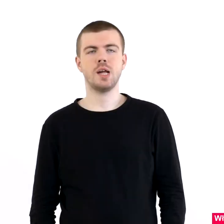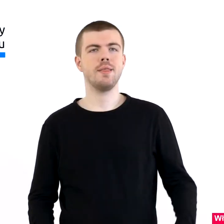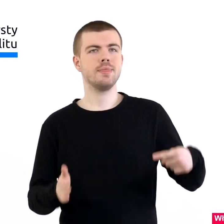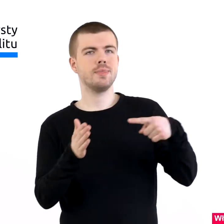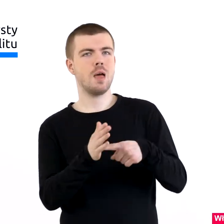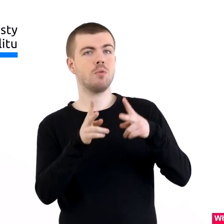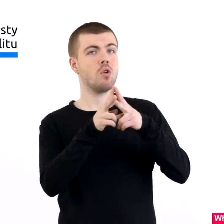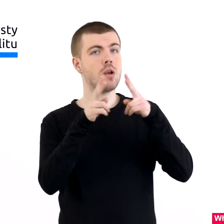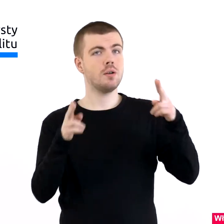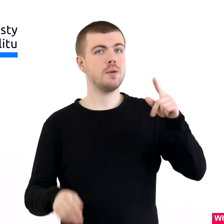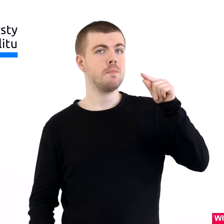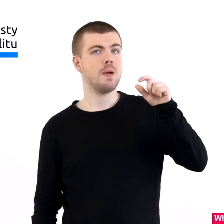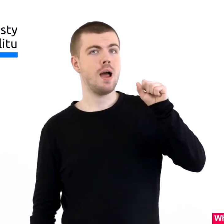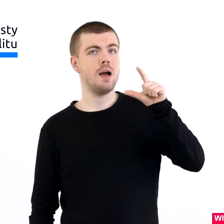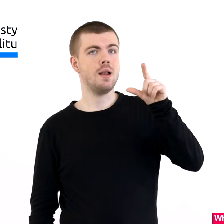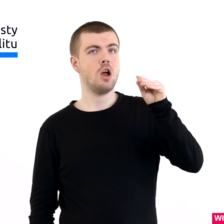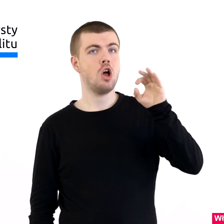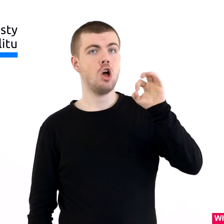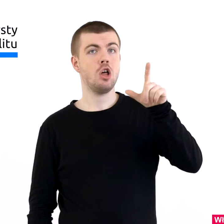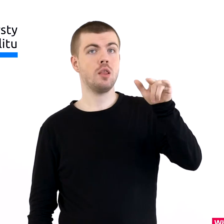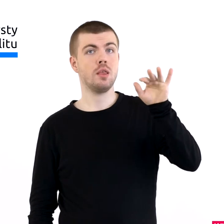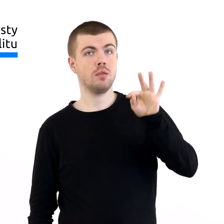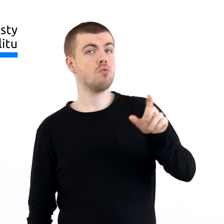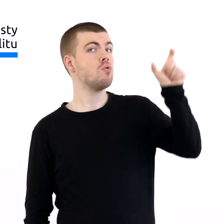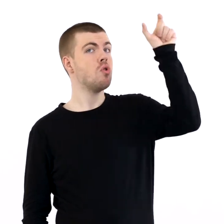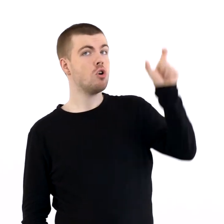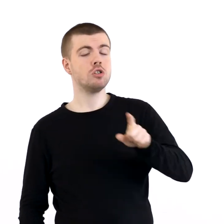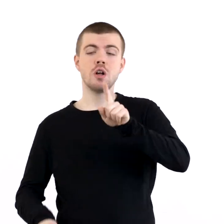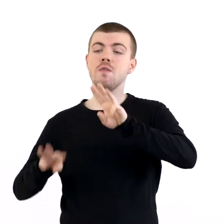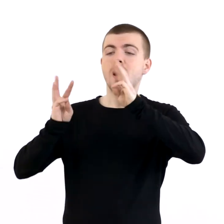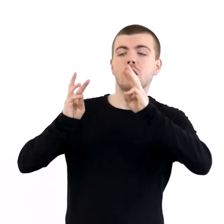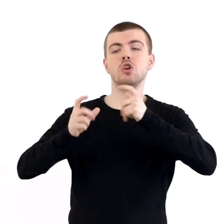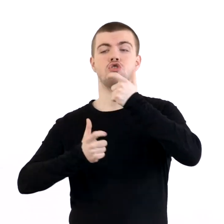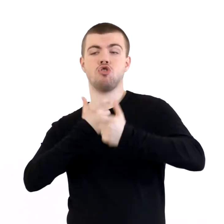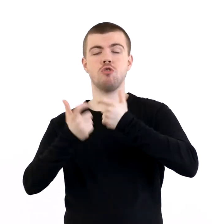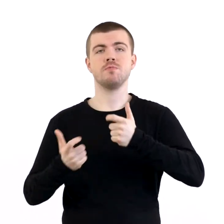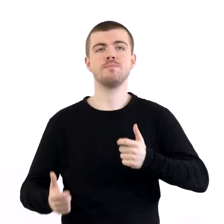Warsztat artysty paleolitu